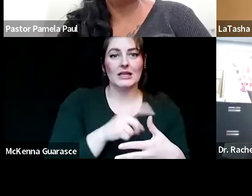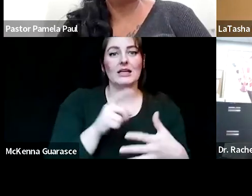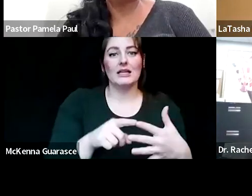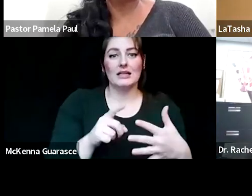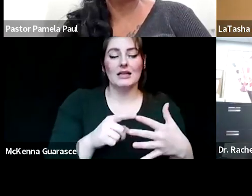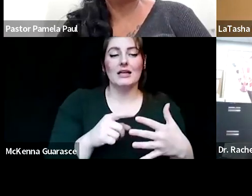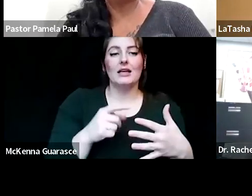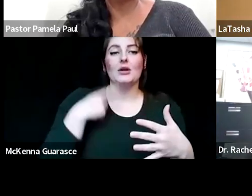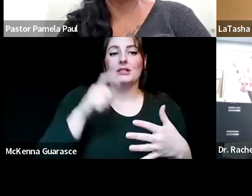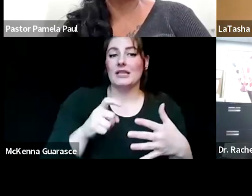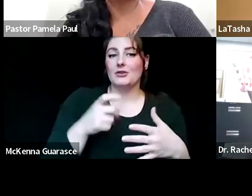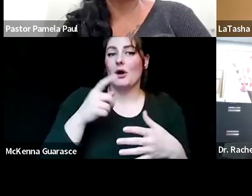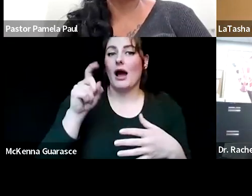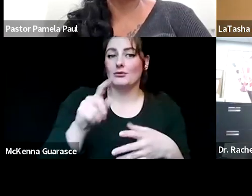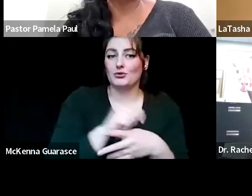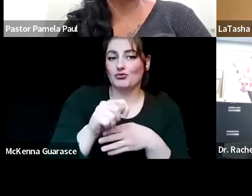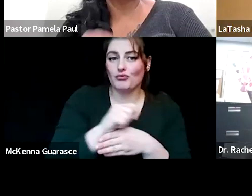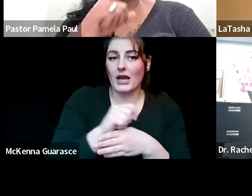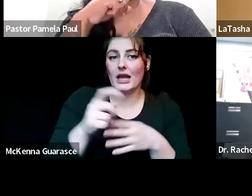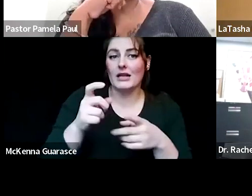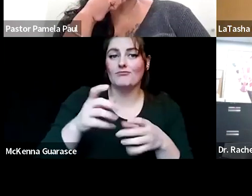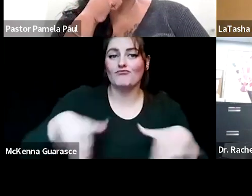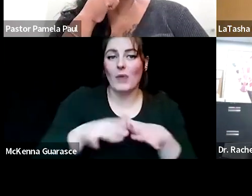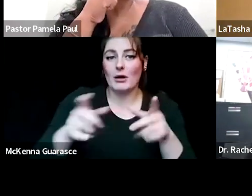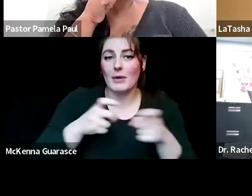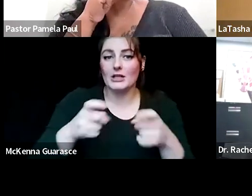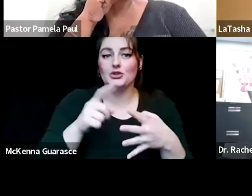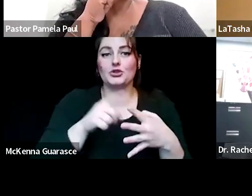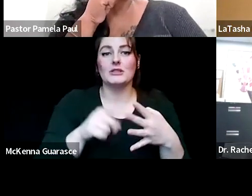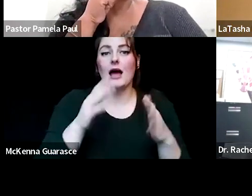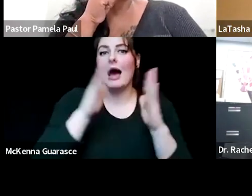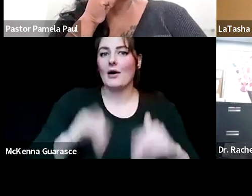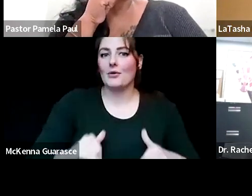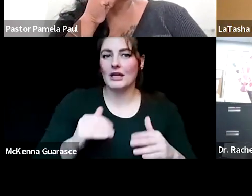a los administradores de propiedades. Necesitan la integración de la autoridad de vivienda, necesitan TSC,